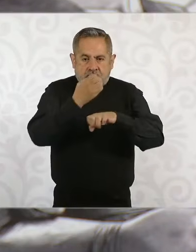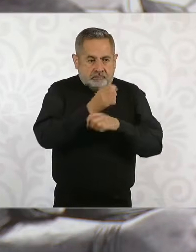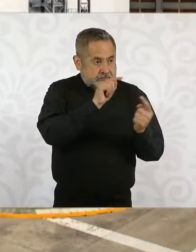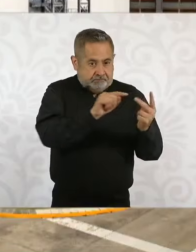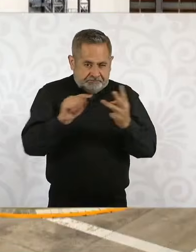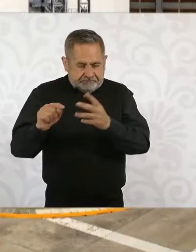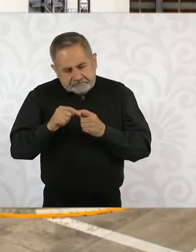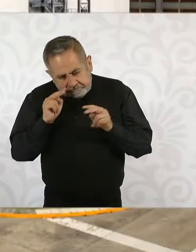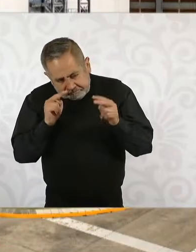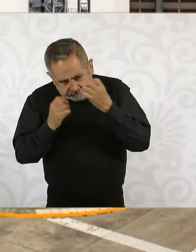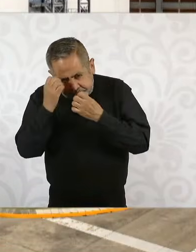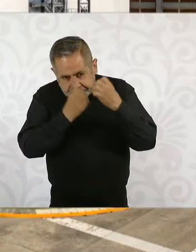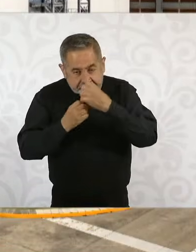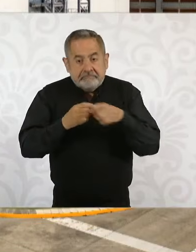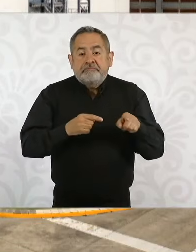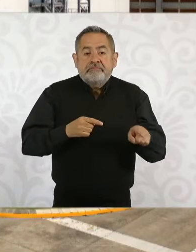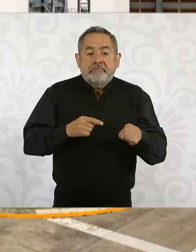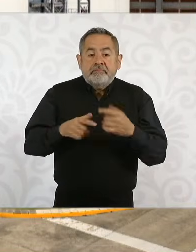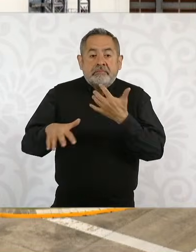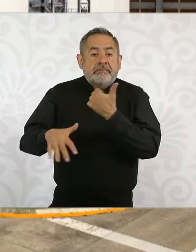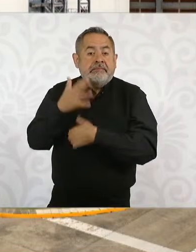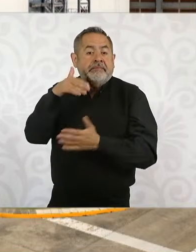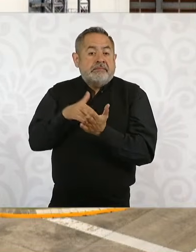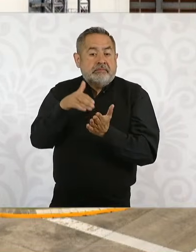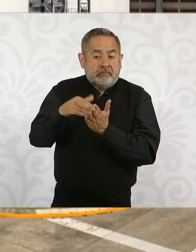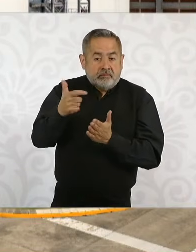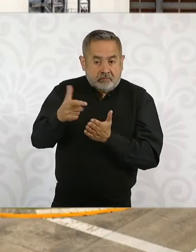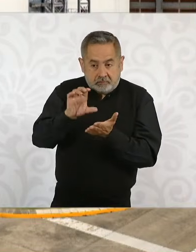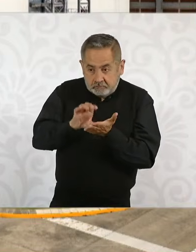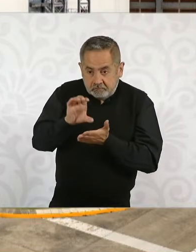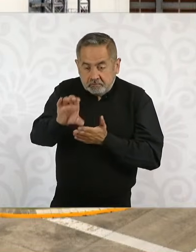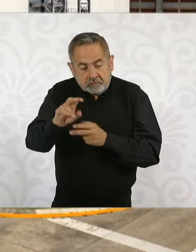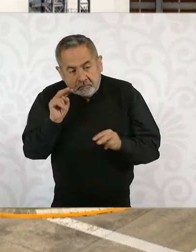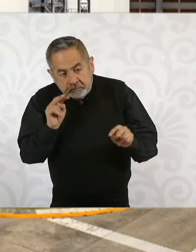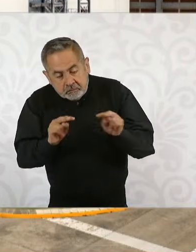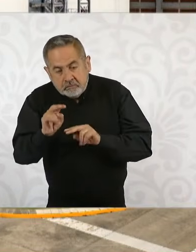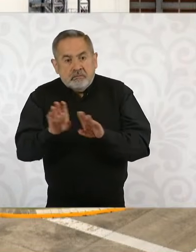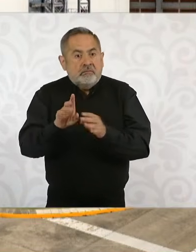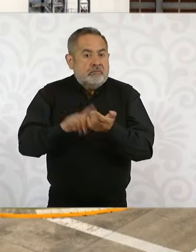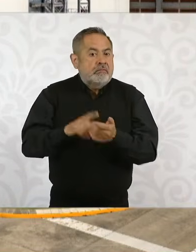importante proyecto hemos destinado 15 millones de pesos y esto es un esfuerzo eh que muestra un